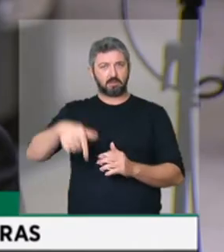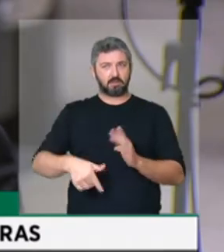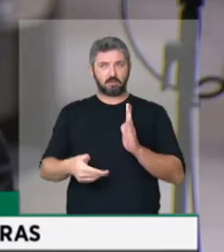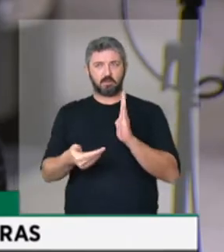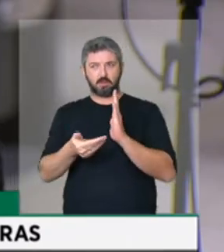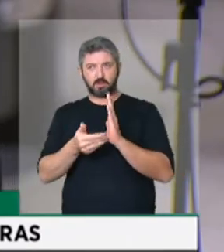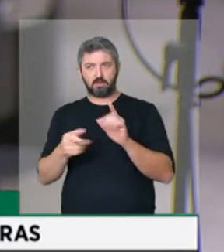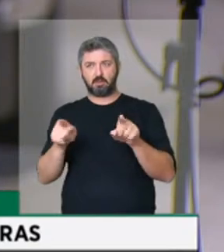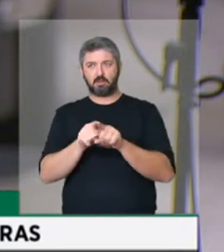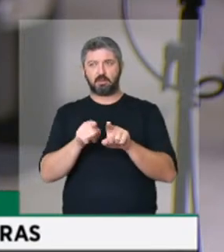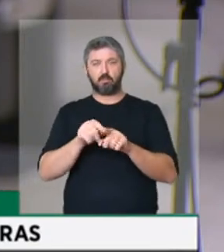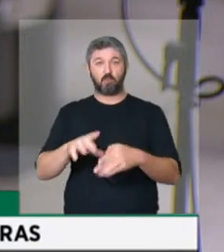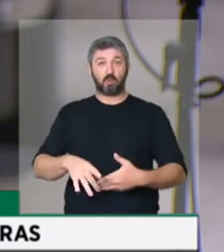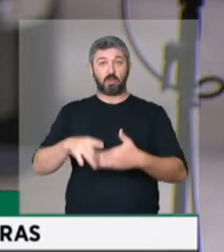DEPUTADOS DESSA CASA, COMO TODAS AS LIDERANÇAS TENHAM